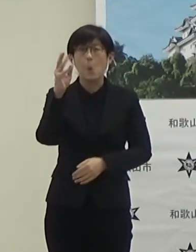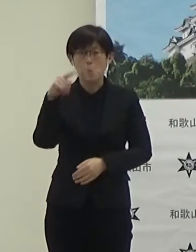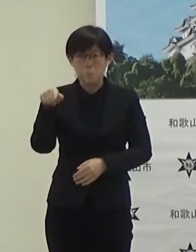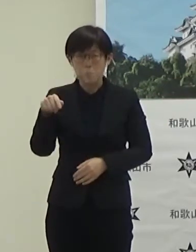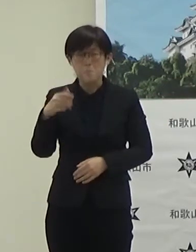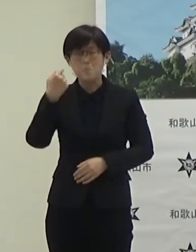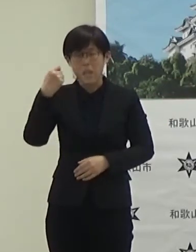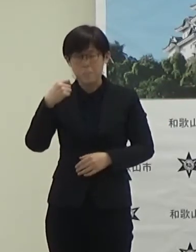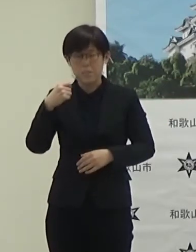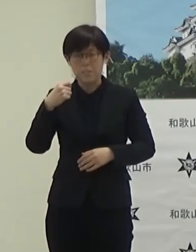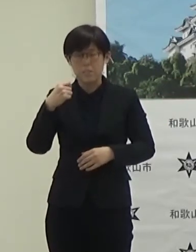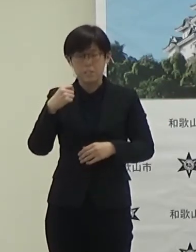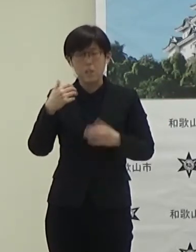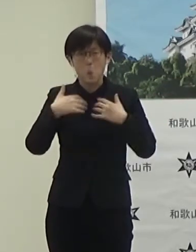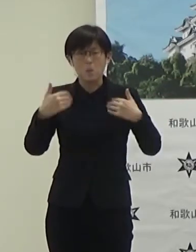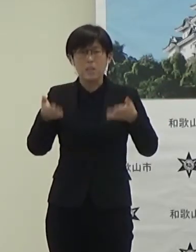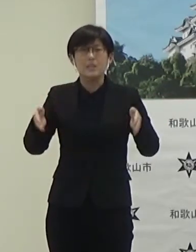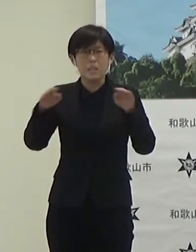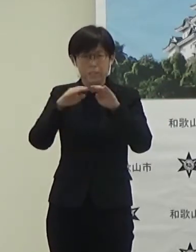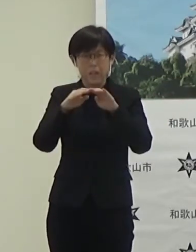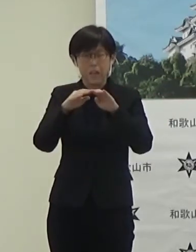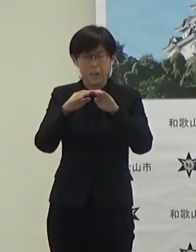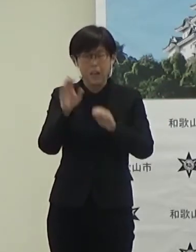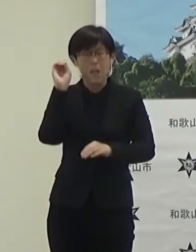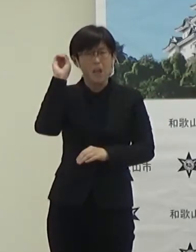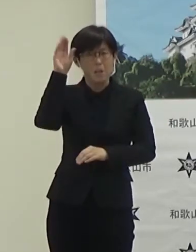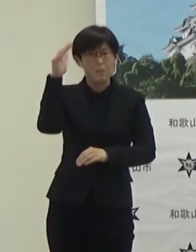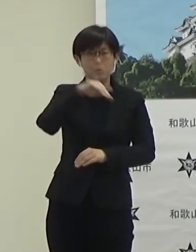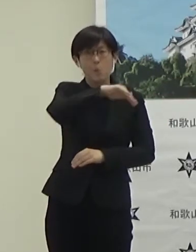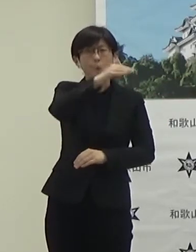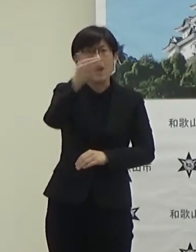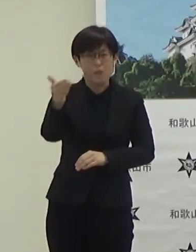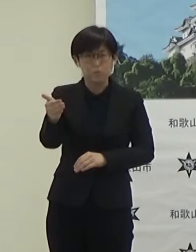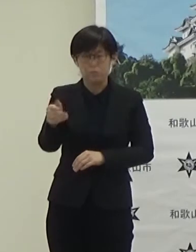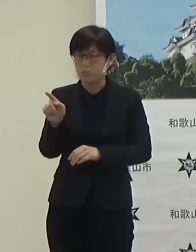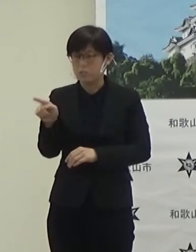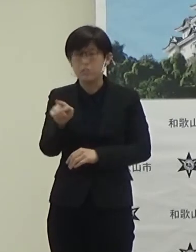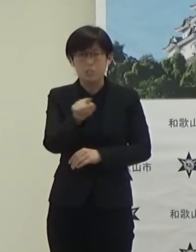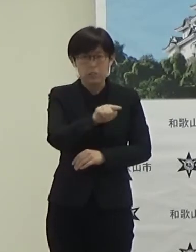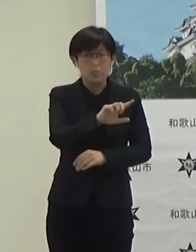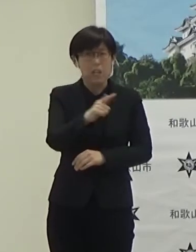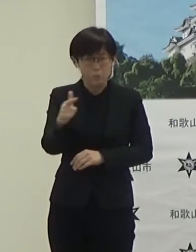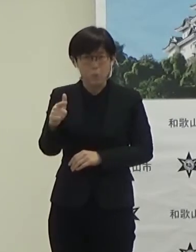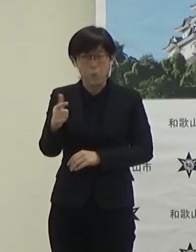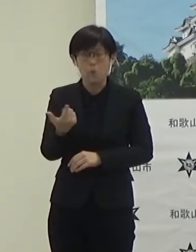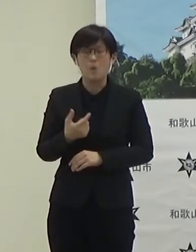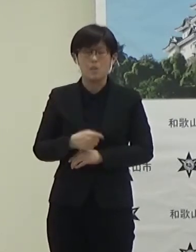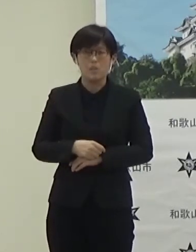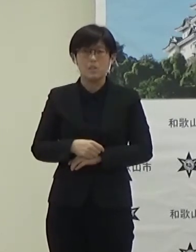北コミセン、和歌山ビックホエールということで、3回目ワクチン、モデルナ製での 接種と。